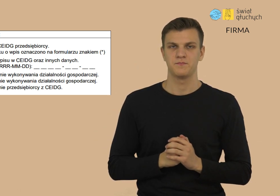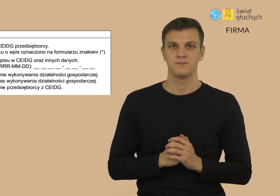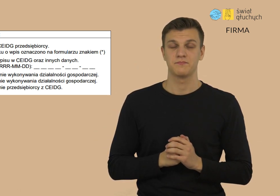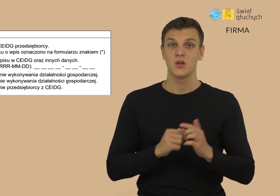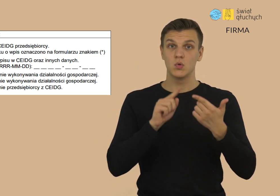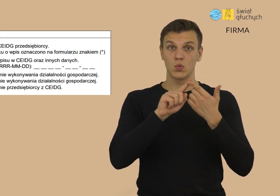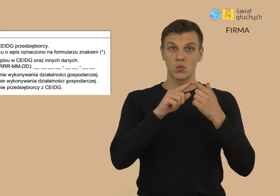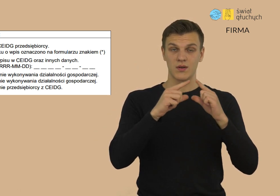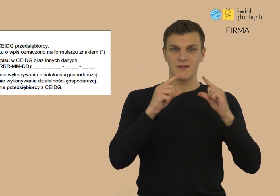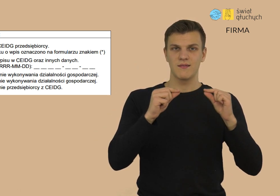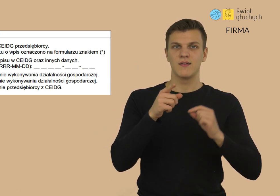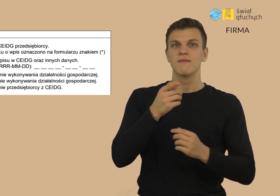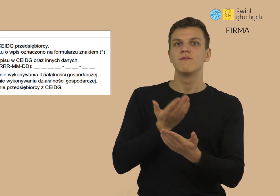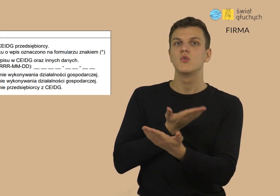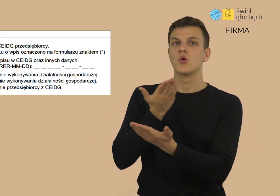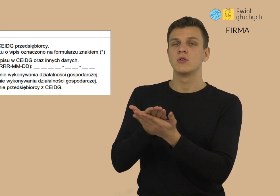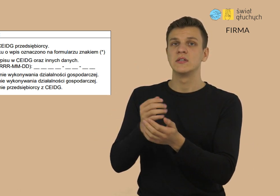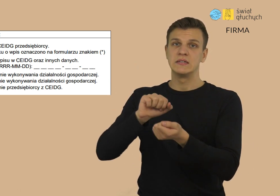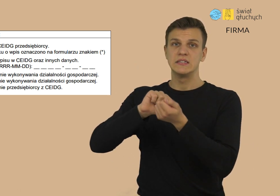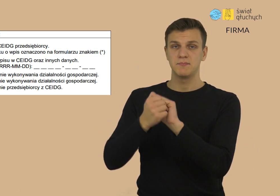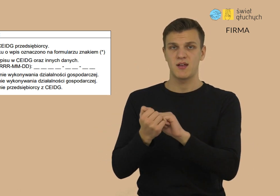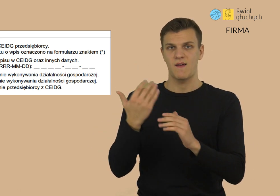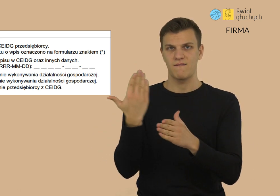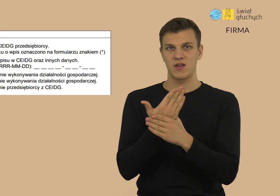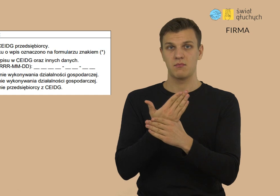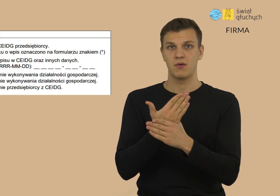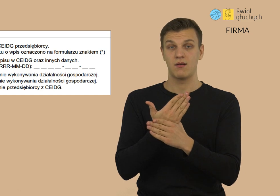Druga – złożenie wniosku o zmianę wpisu w CEIDG;